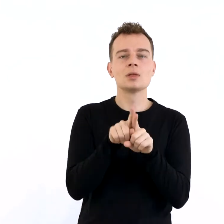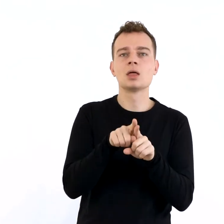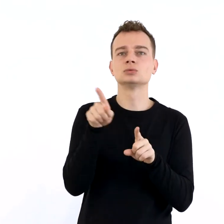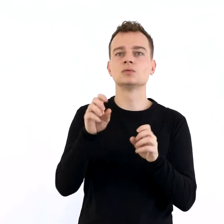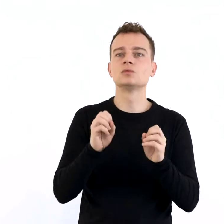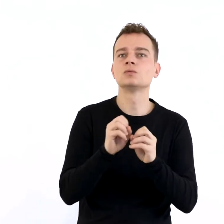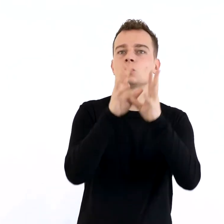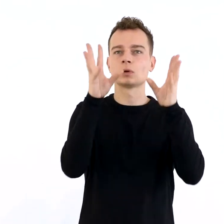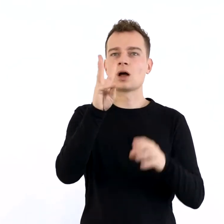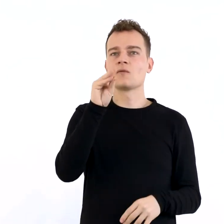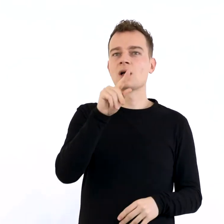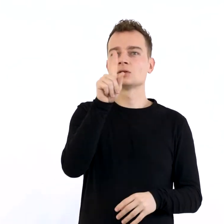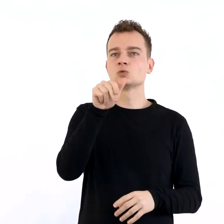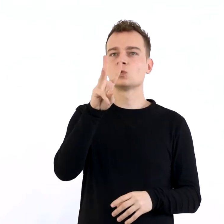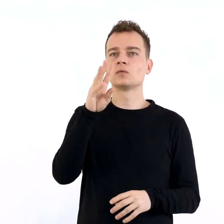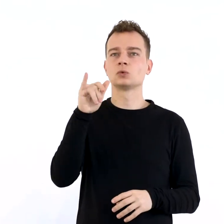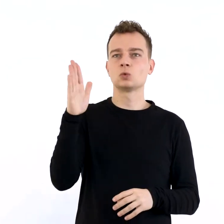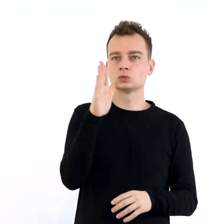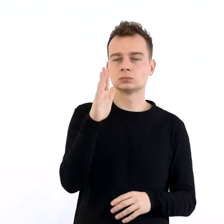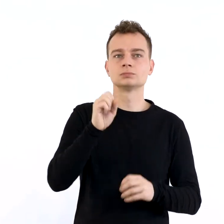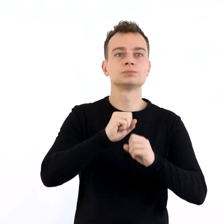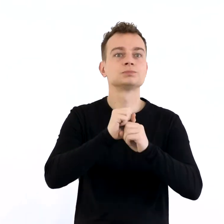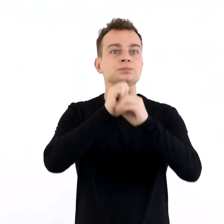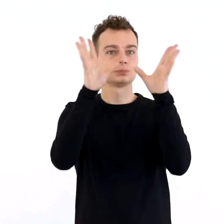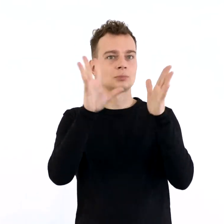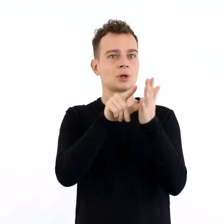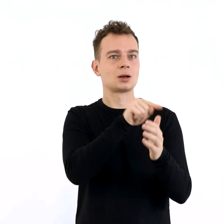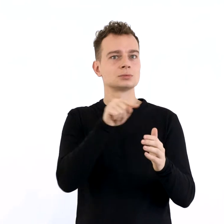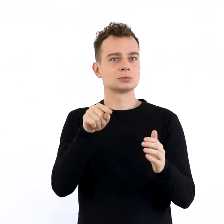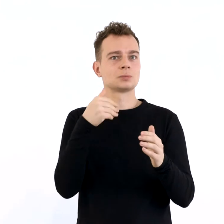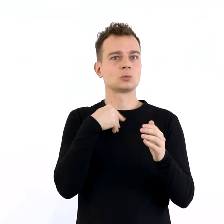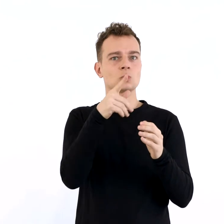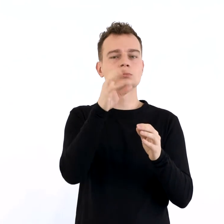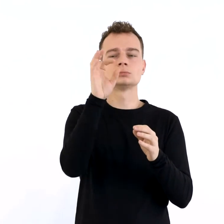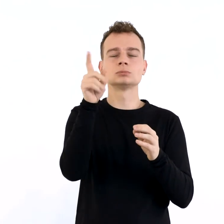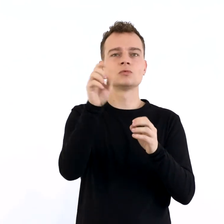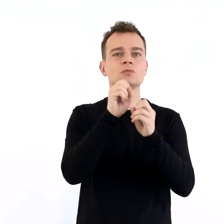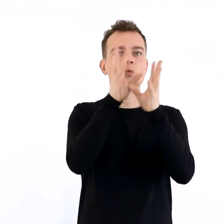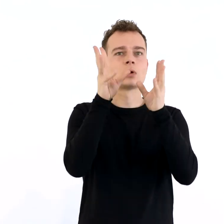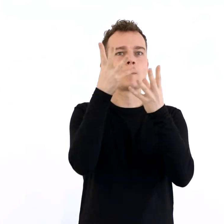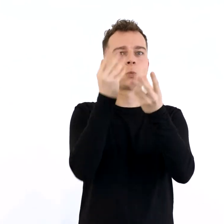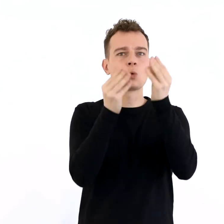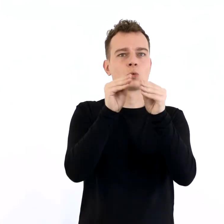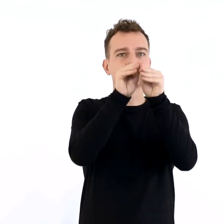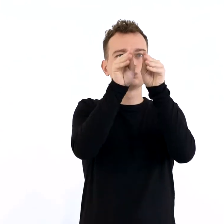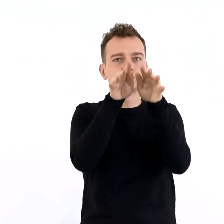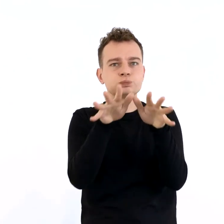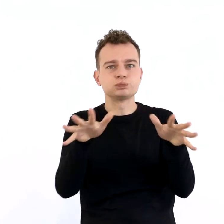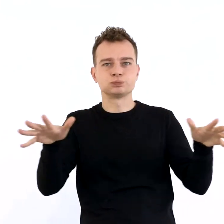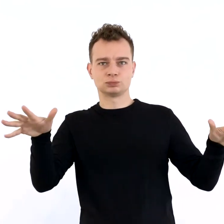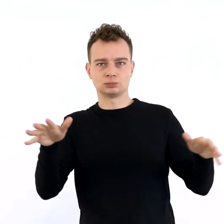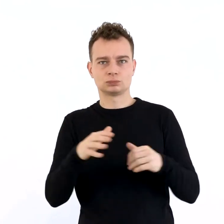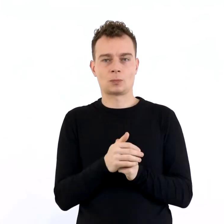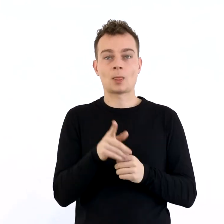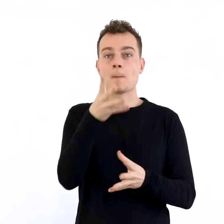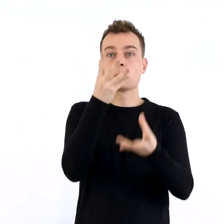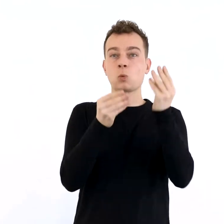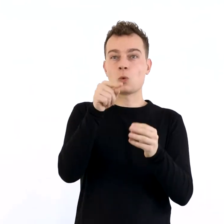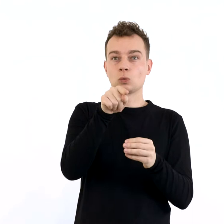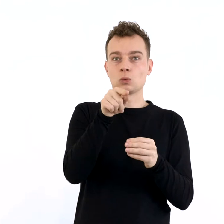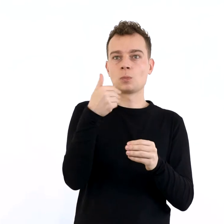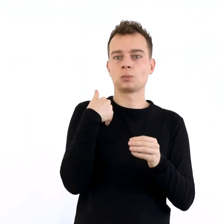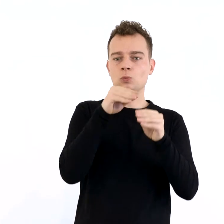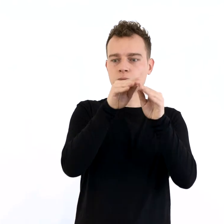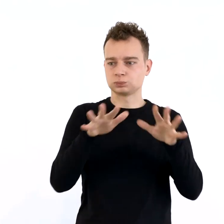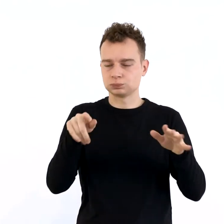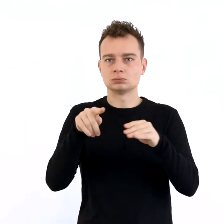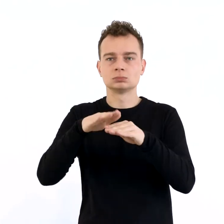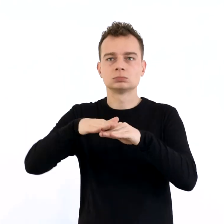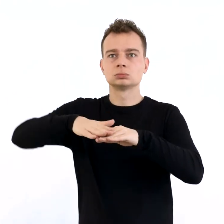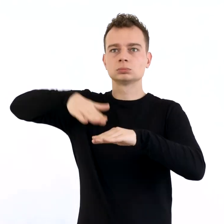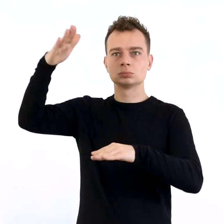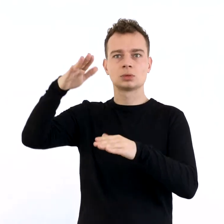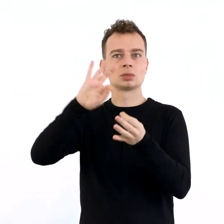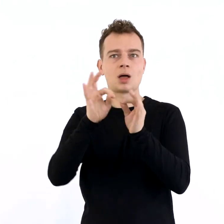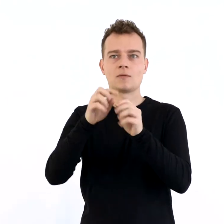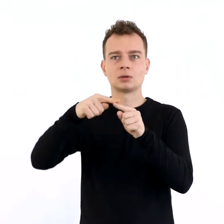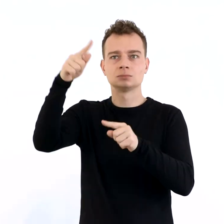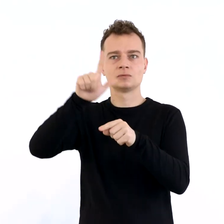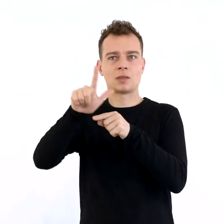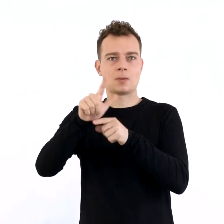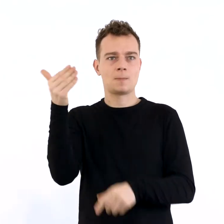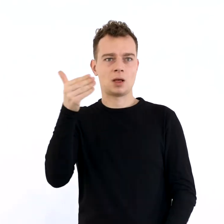Podczas wybuchu Wezuwiusza miasta zostały zalane błotem wulkanicznym, którego grubość dochodziła nawet do 12 m.